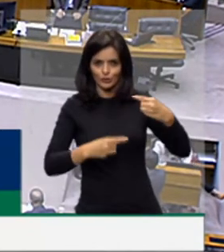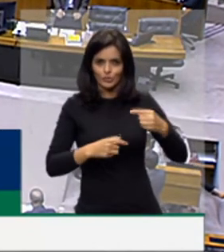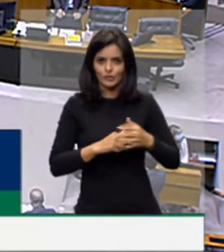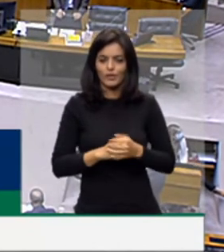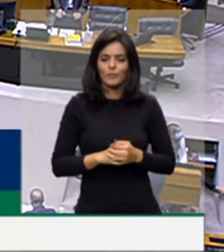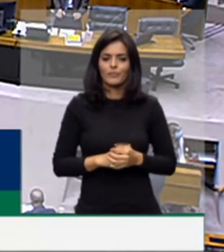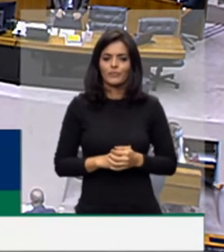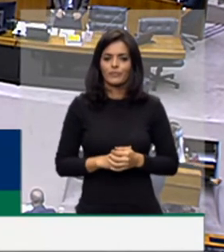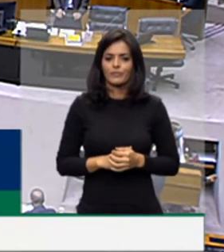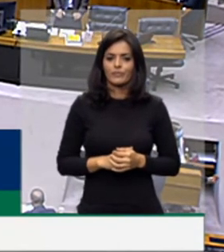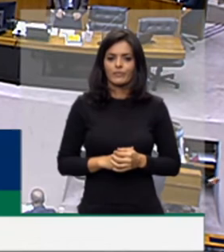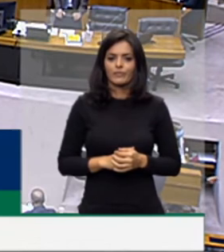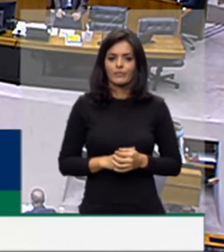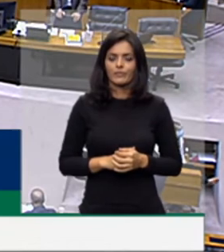UMA DAQUELAS PROCEDIMENTO AIS AINDA, EM QUE PROCESSAMENTO